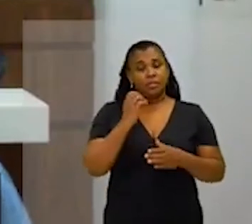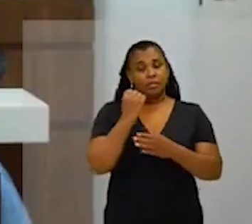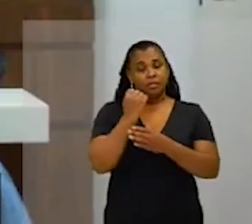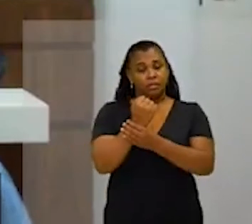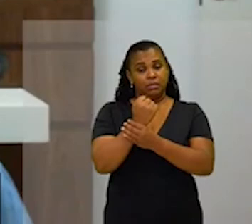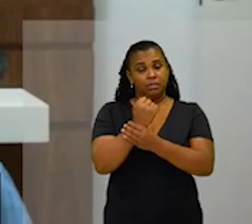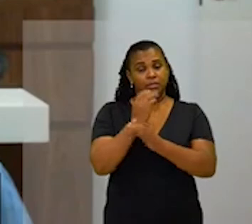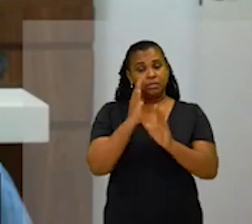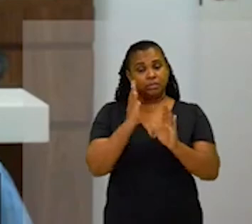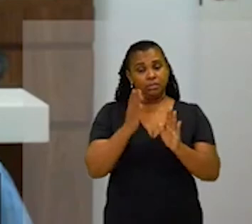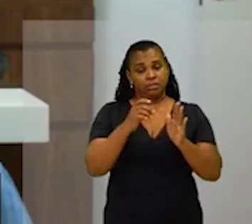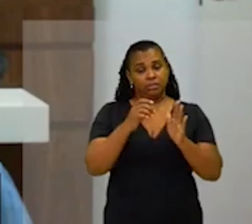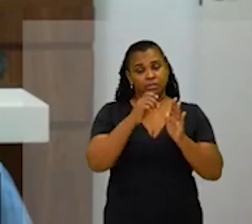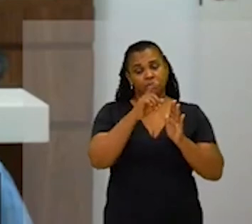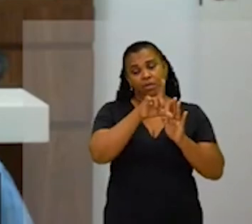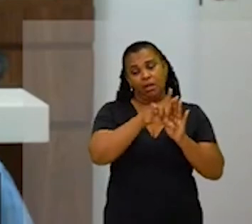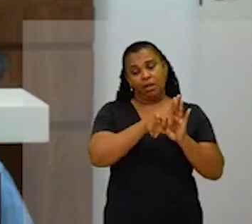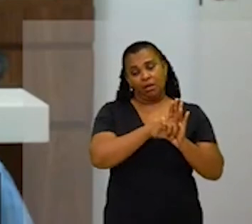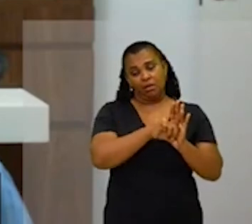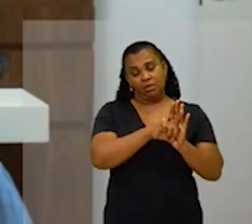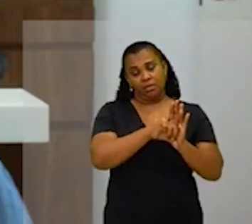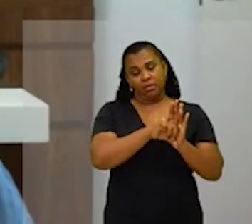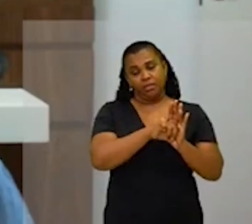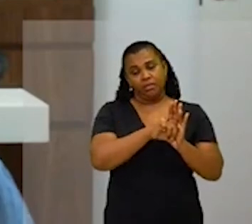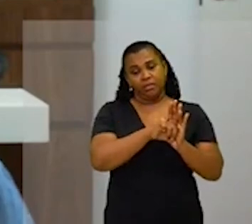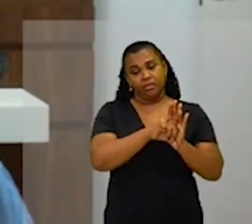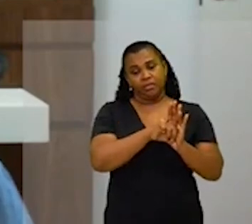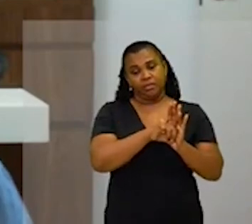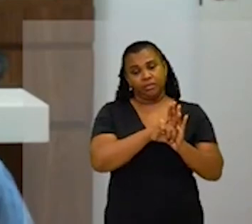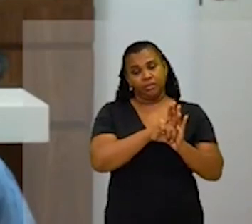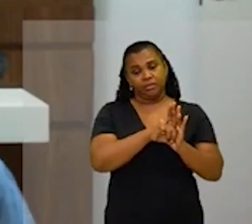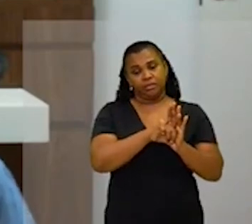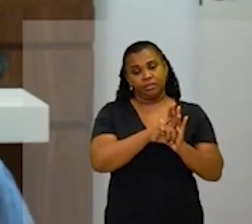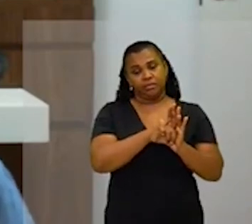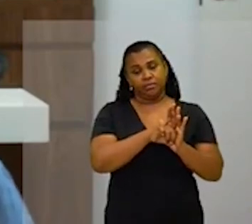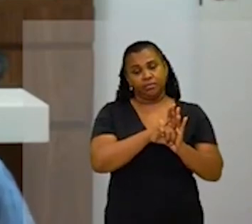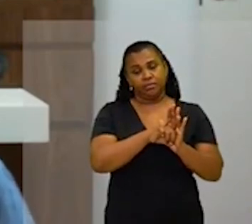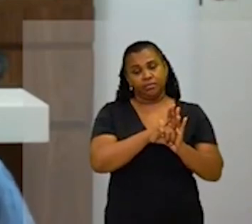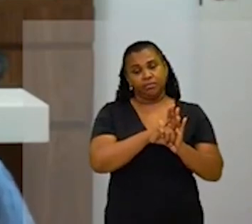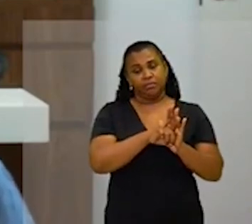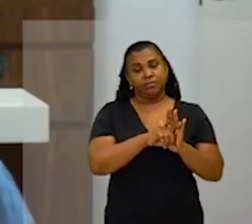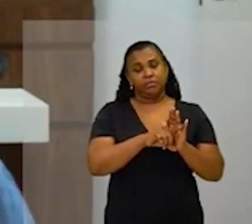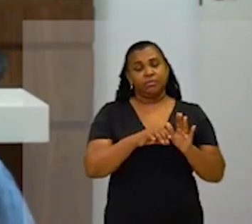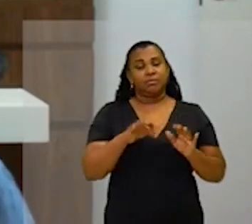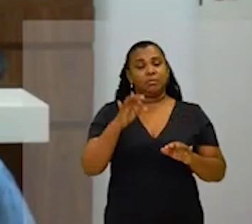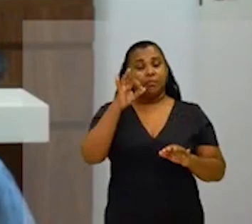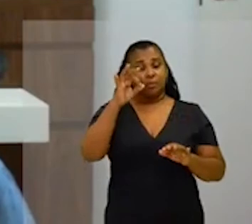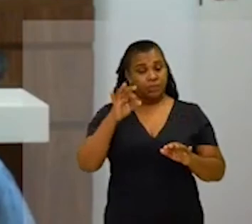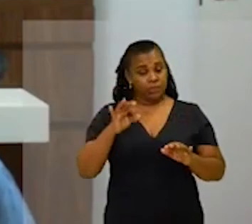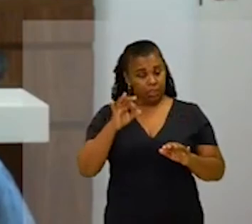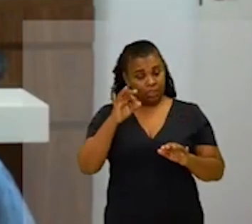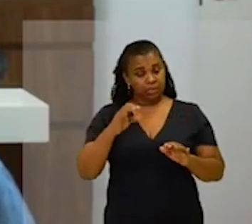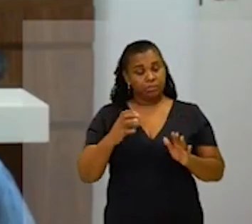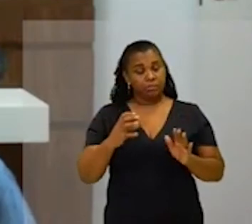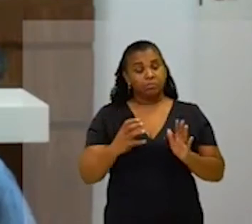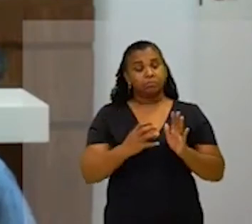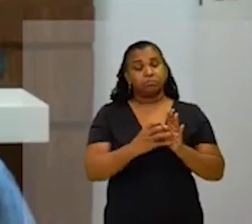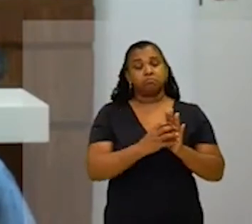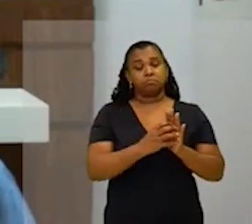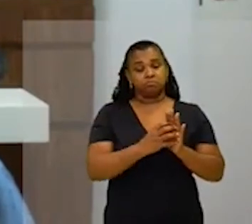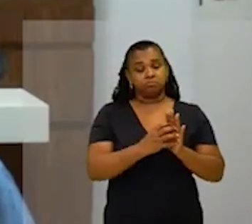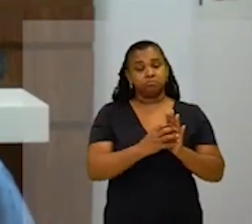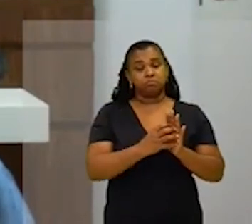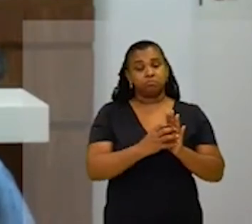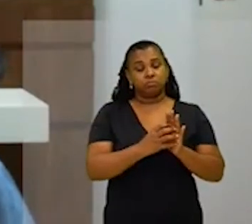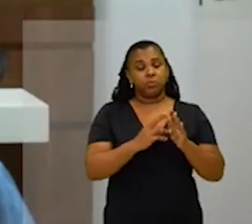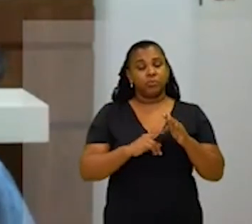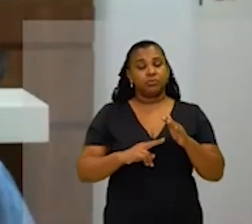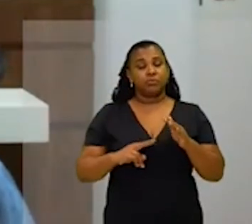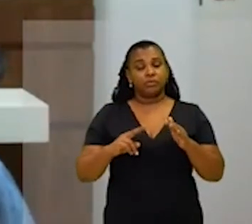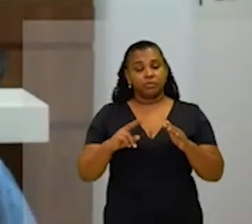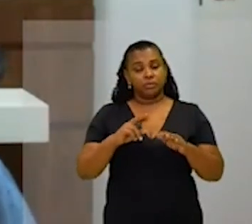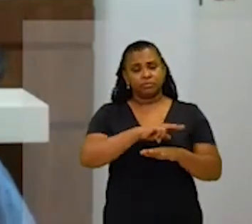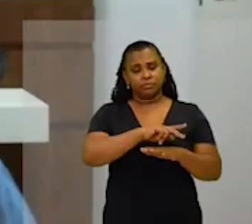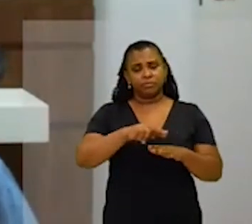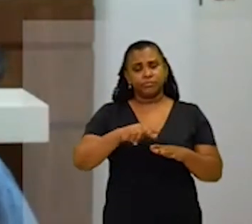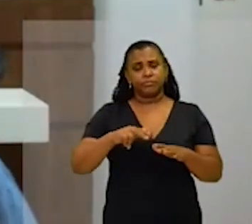jurisprudência e legislação o princípio precedente das cotas em concursos e na velocidade certo então